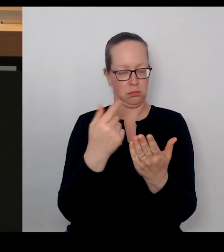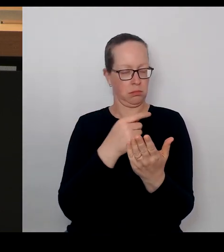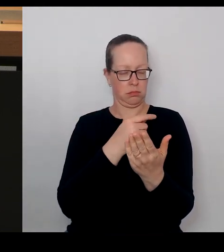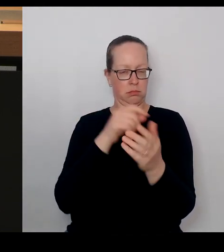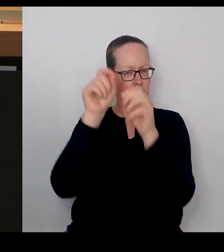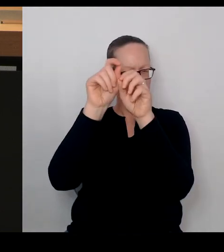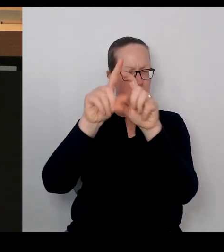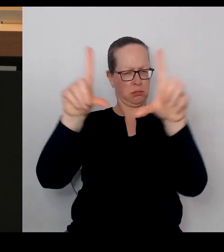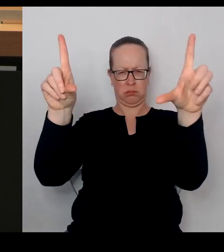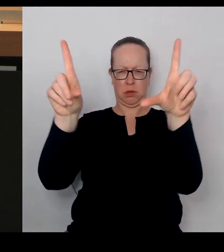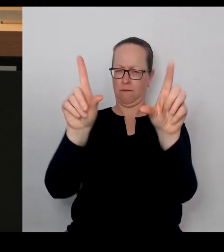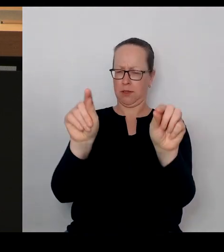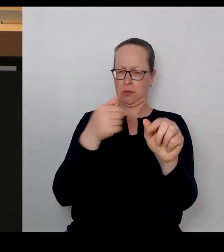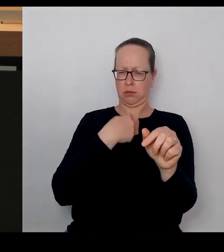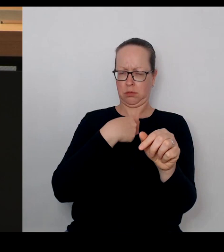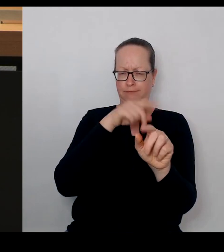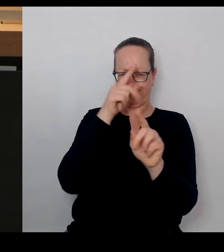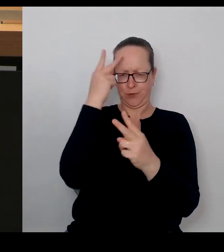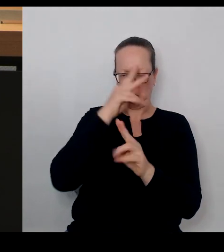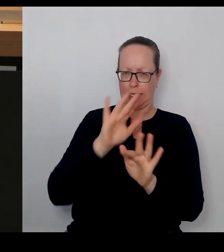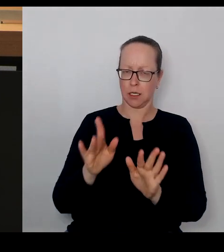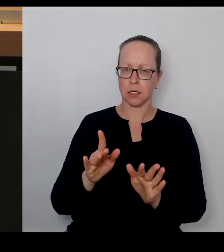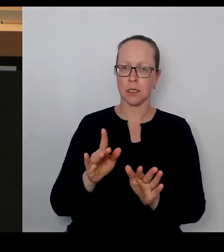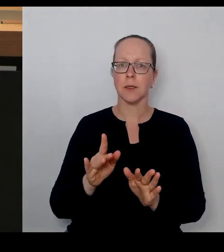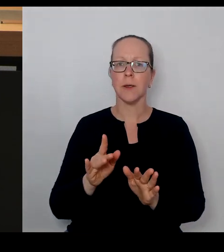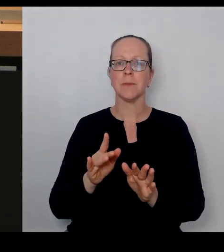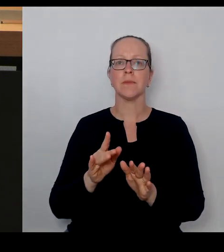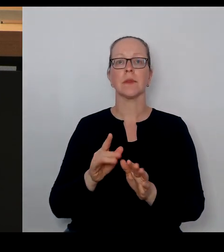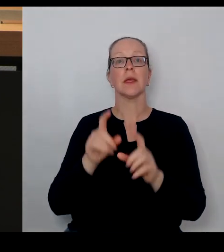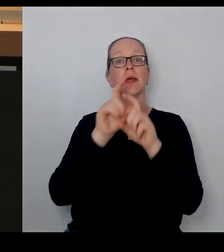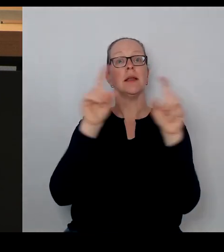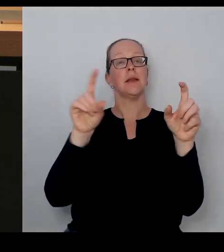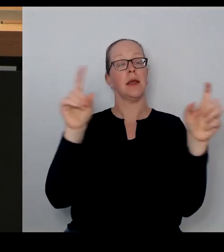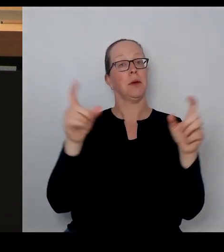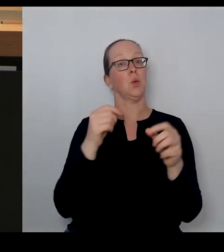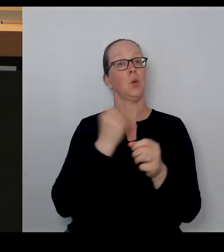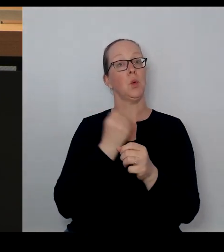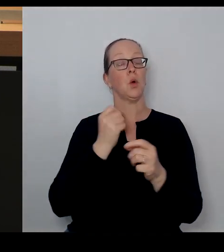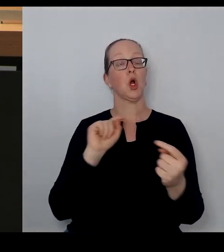Harte Konflikte, das hat jetzt auch meine Kollegin von den Grünen auch schon dargestellt.